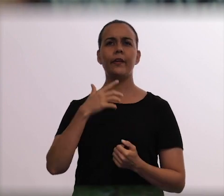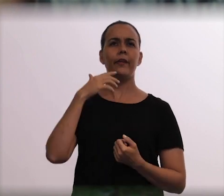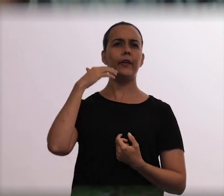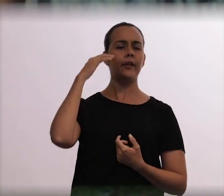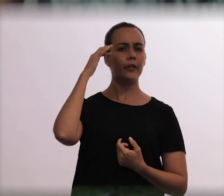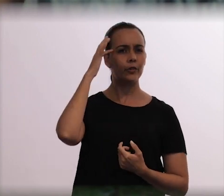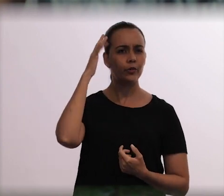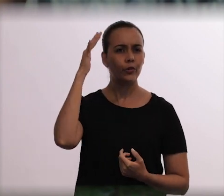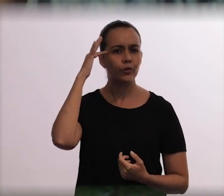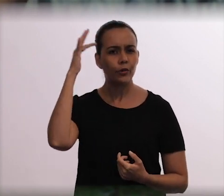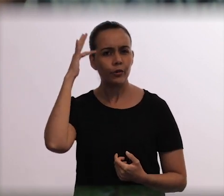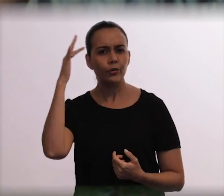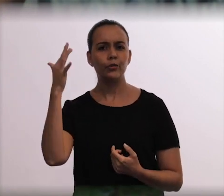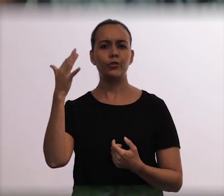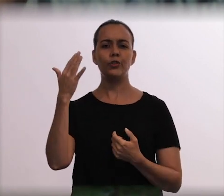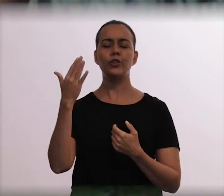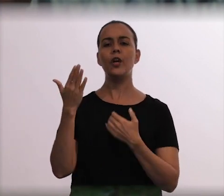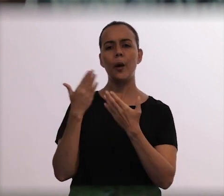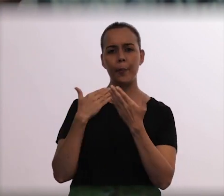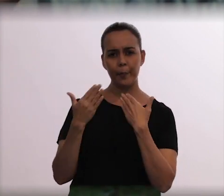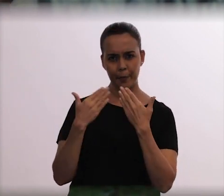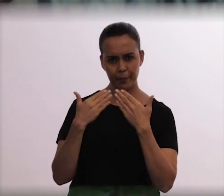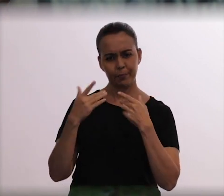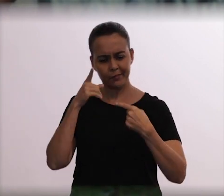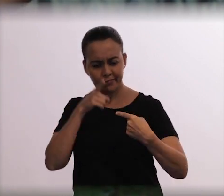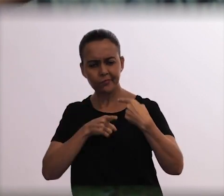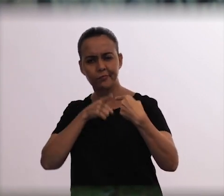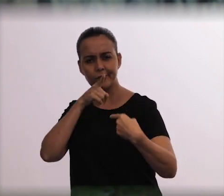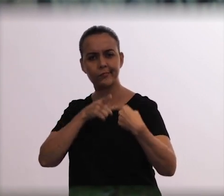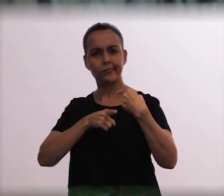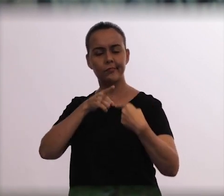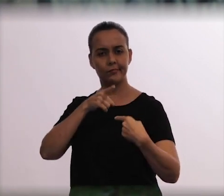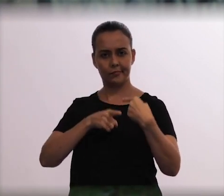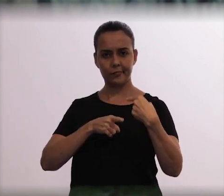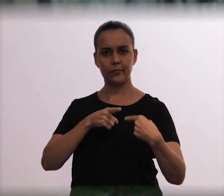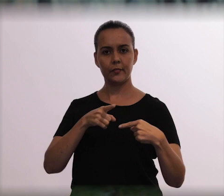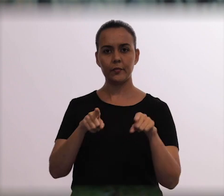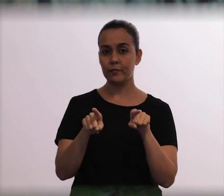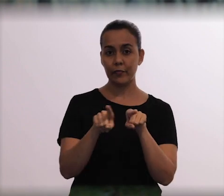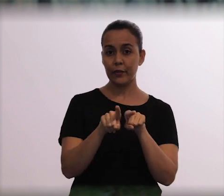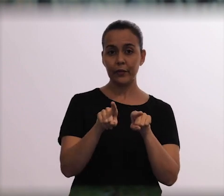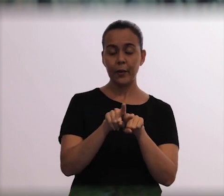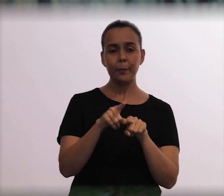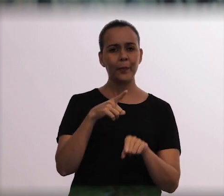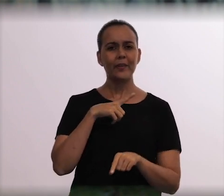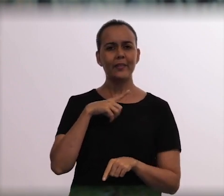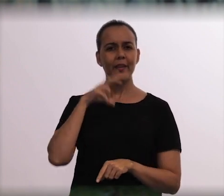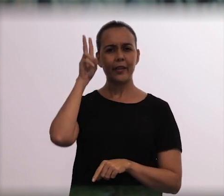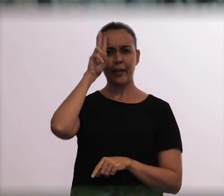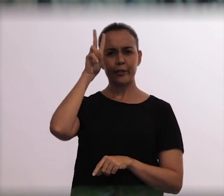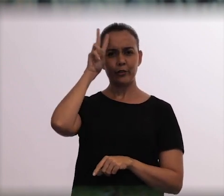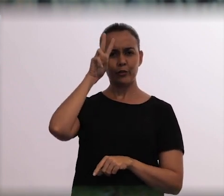Com sempre uma história ou com uma historiografia que sempre contou a história dos pobres. Então, tem uma discussão por esse lado: